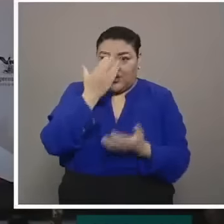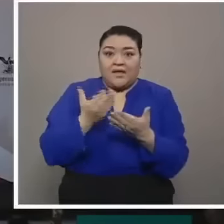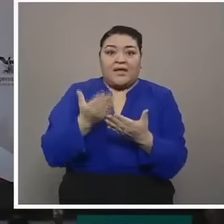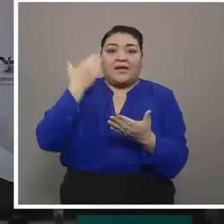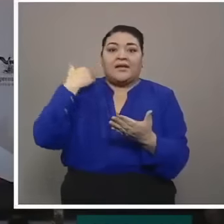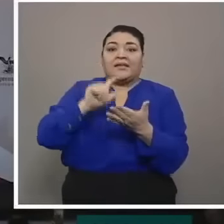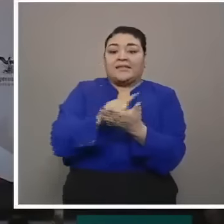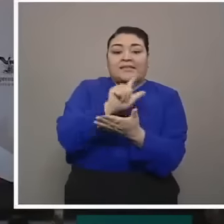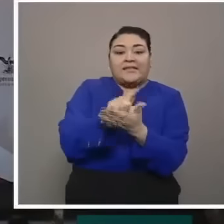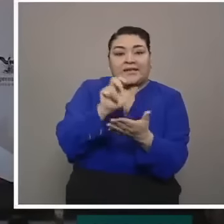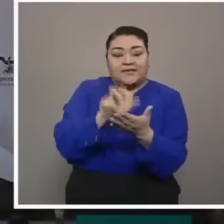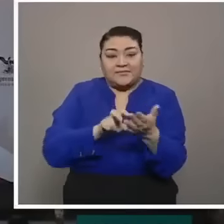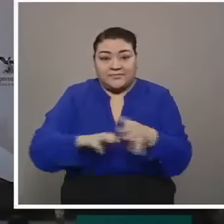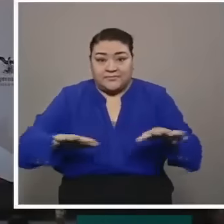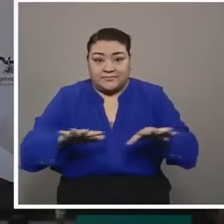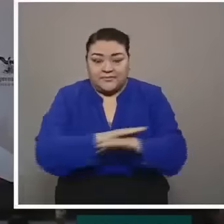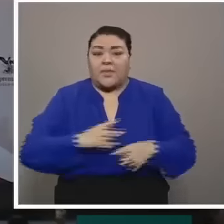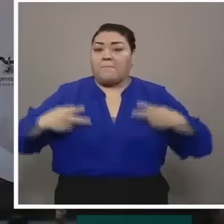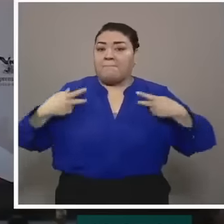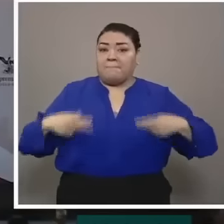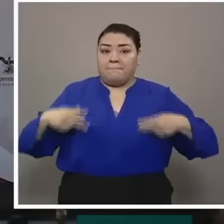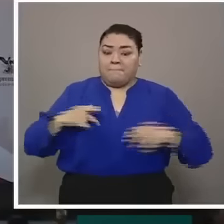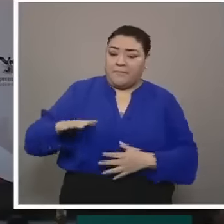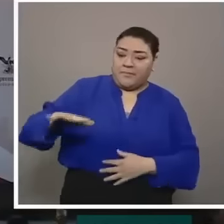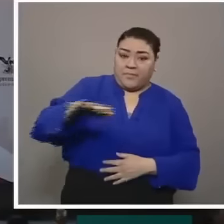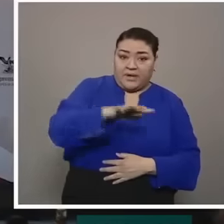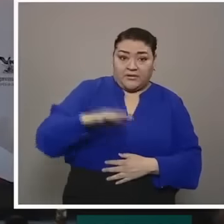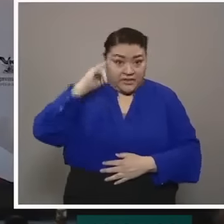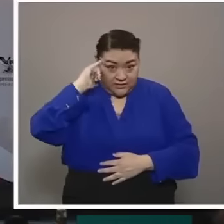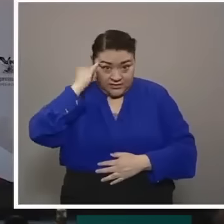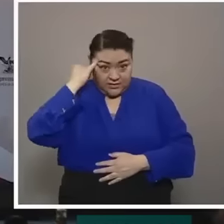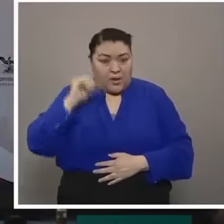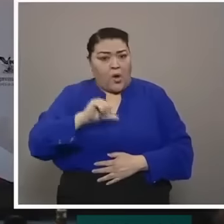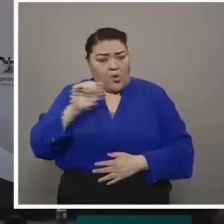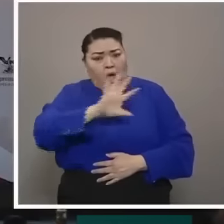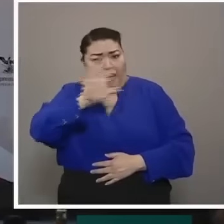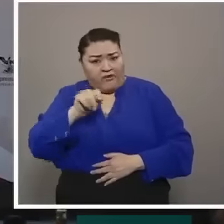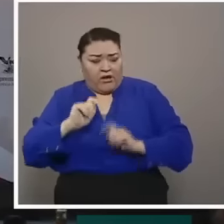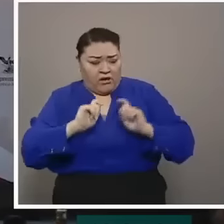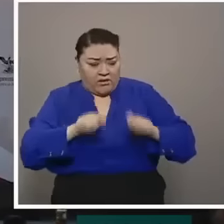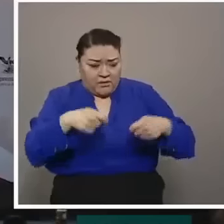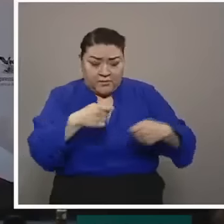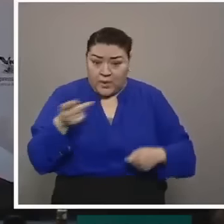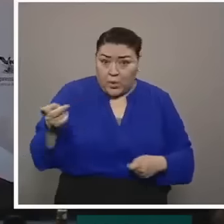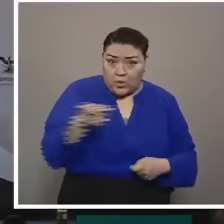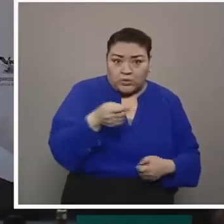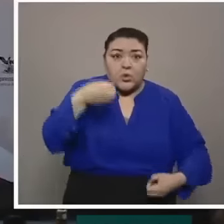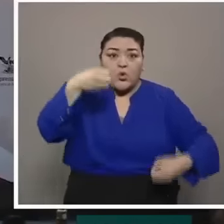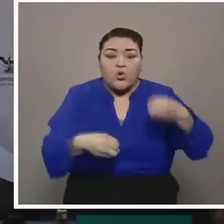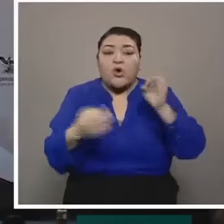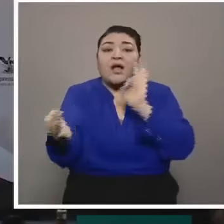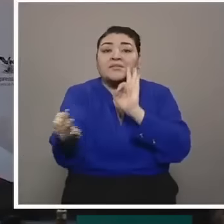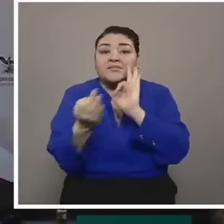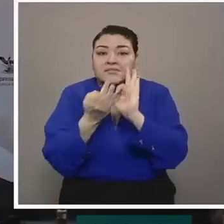las comunidades indígenas y afrodescendientes, una justicia cercana. Esto es justicia cercana. Es